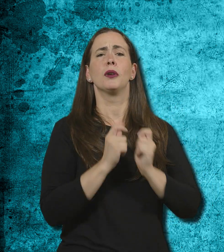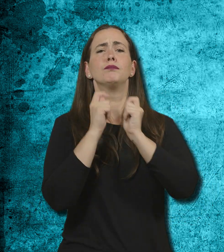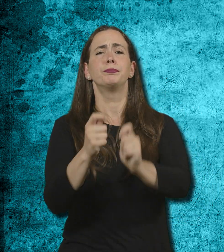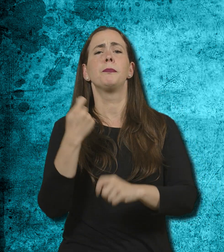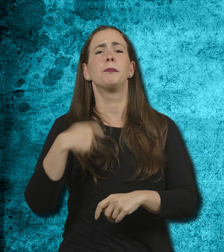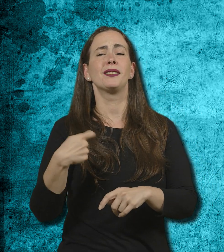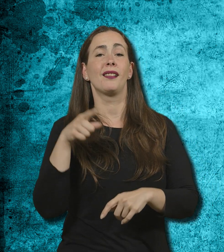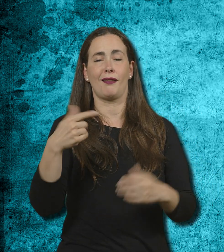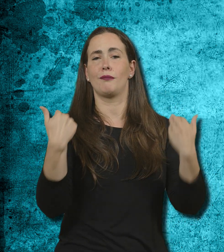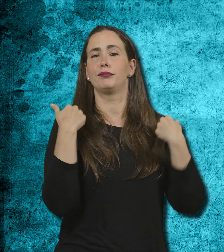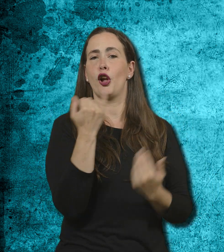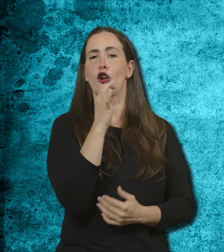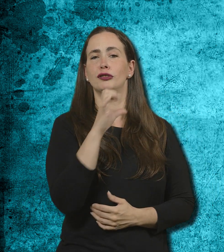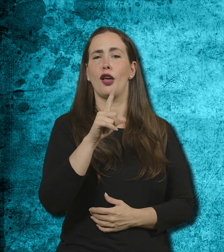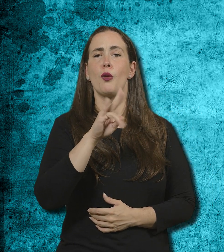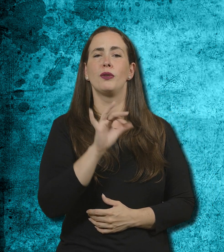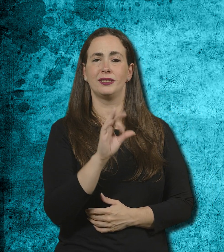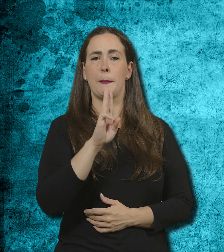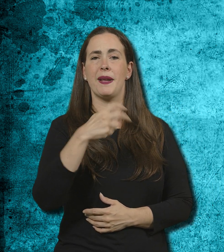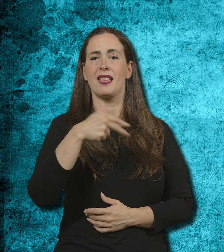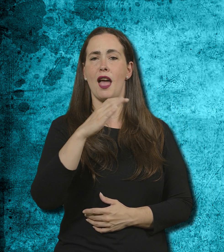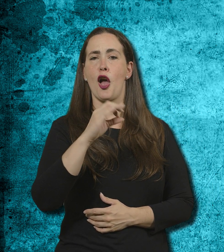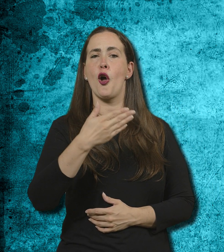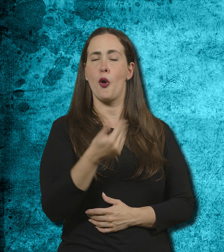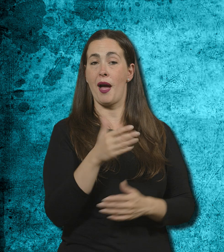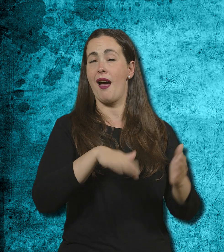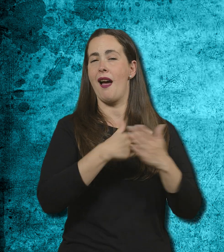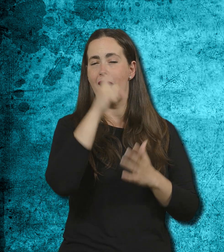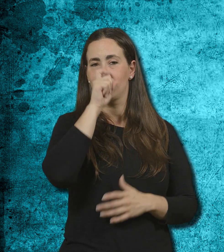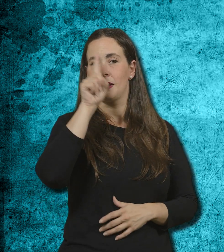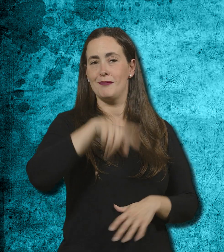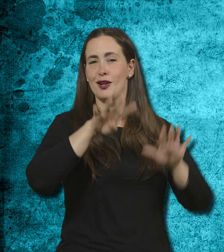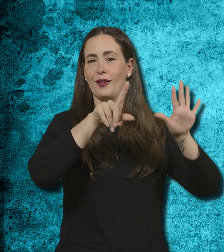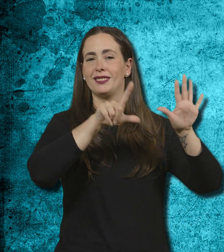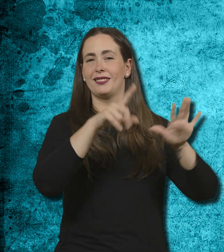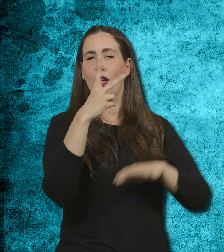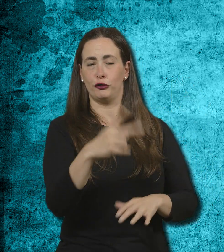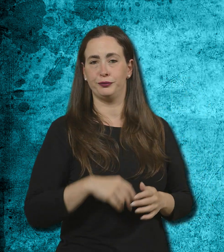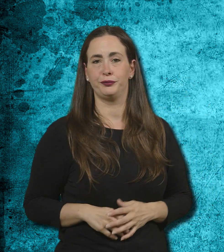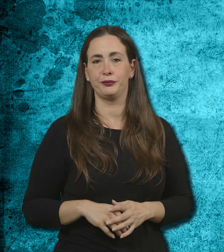I que, després, la presidència va ser a càrrec de José Luis Peñacoba fins al 1972.